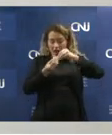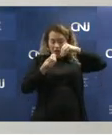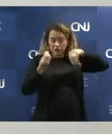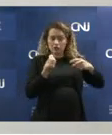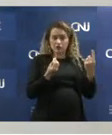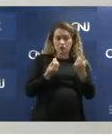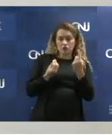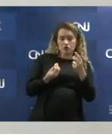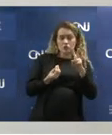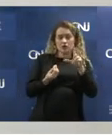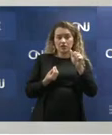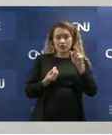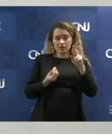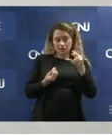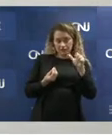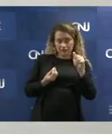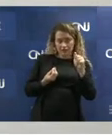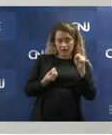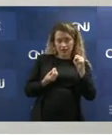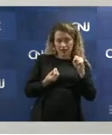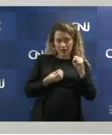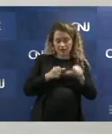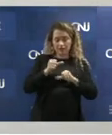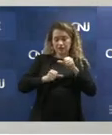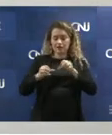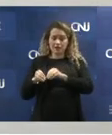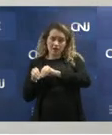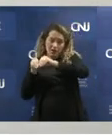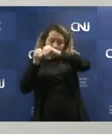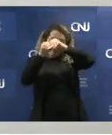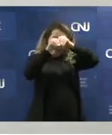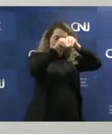de Execução Penal remanescente para a Vara de Execução do